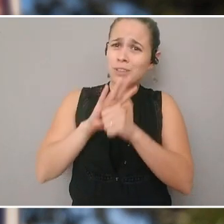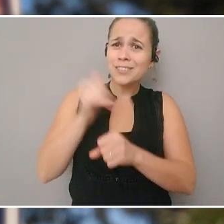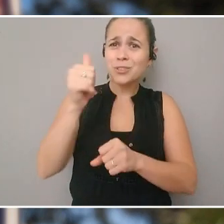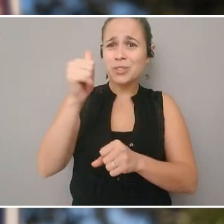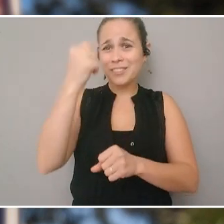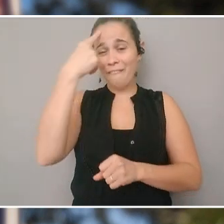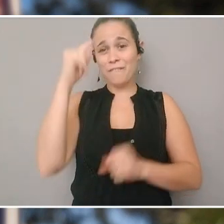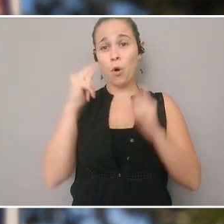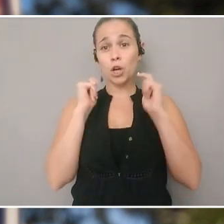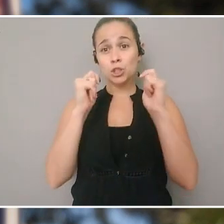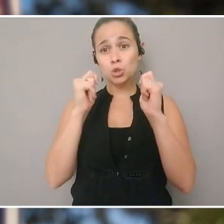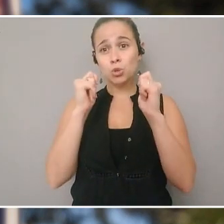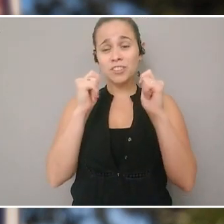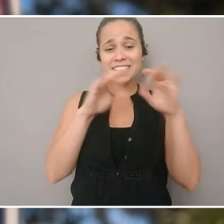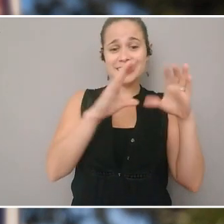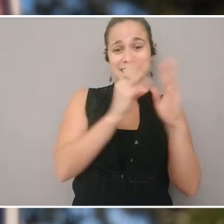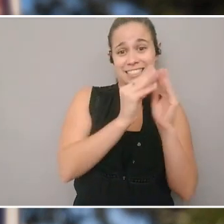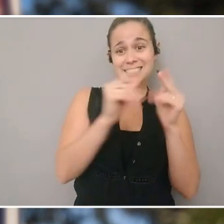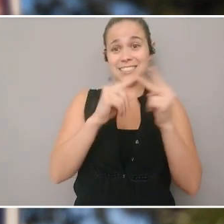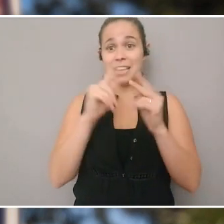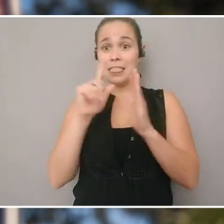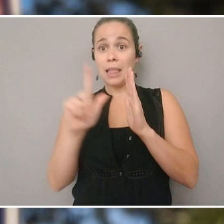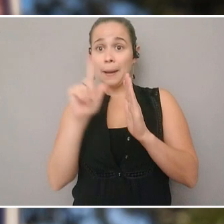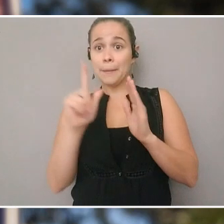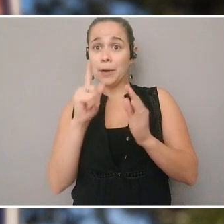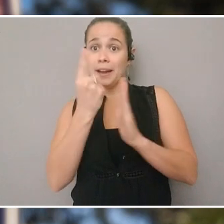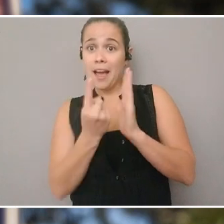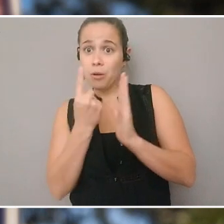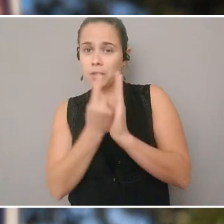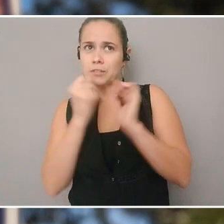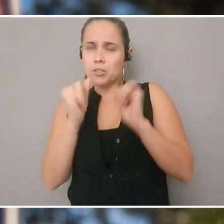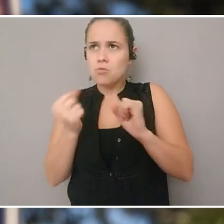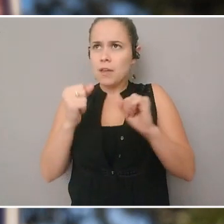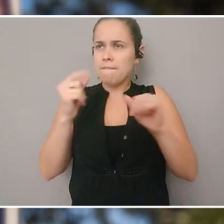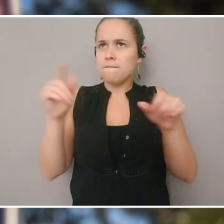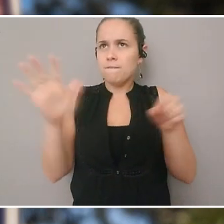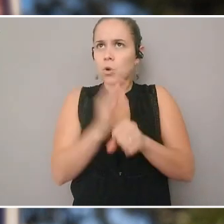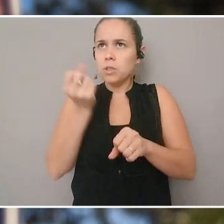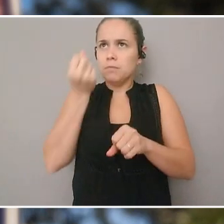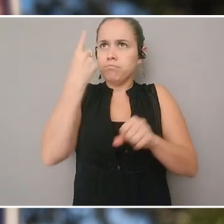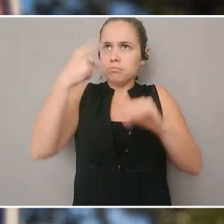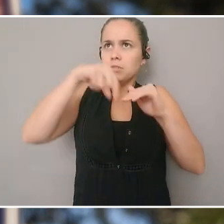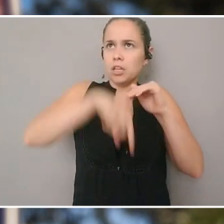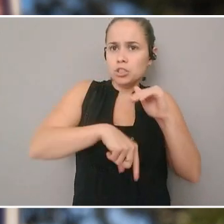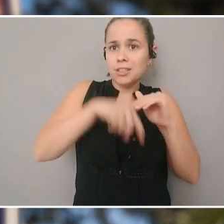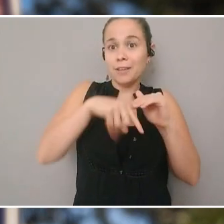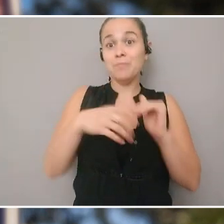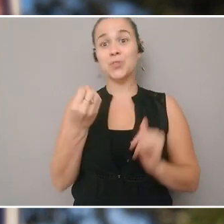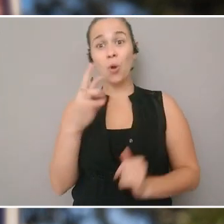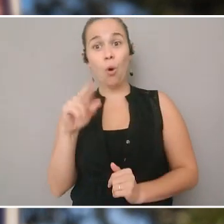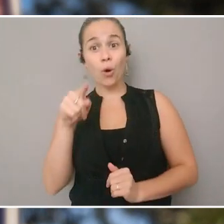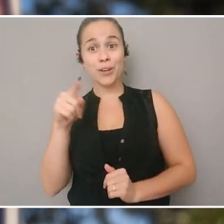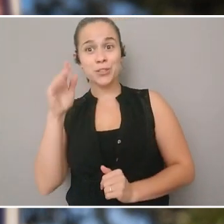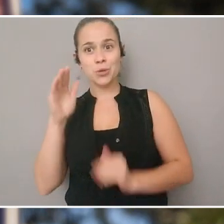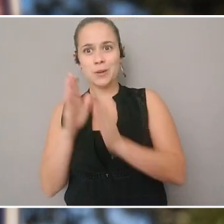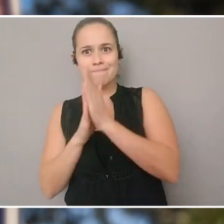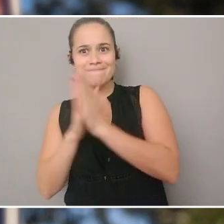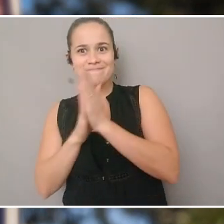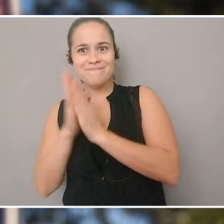y entender el material o son persistentes a ir en google Chrome y